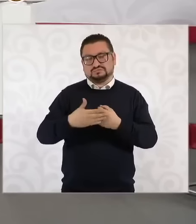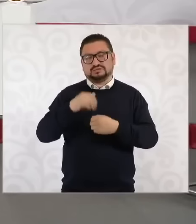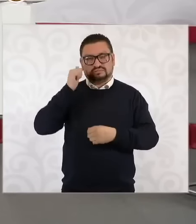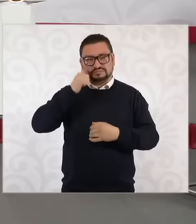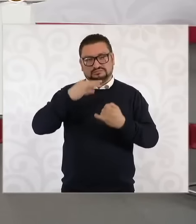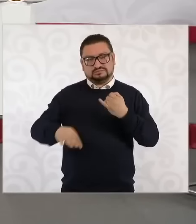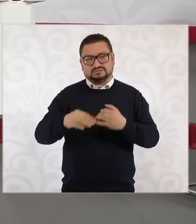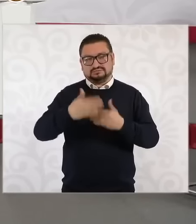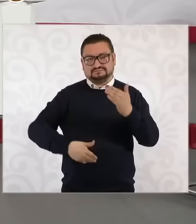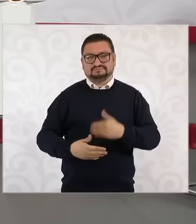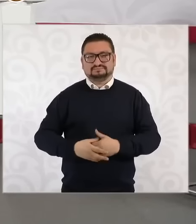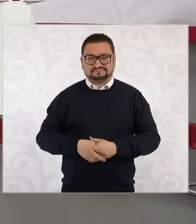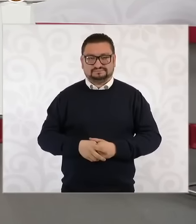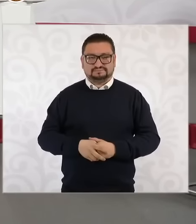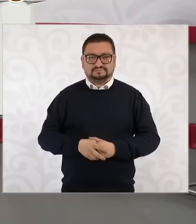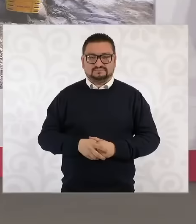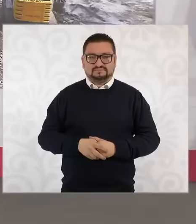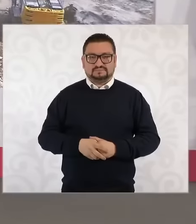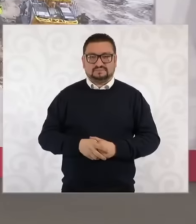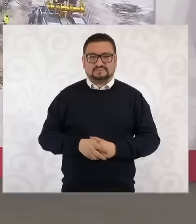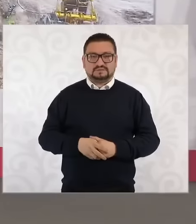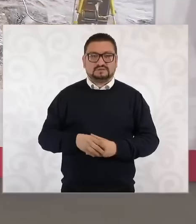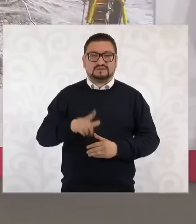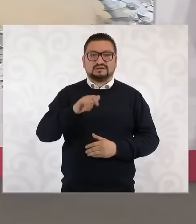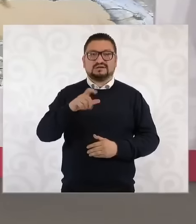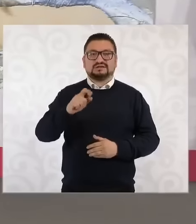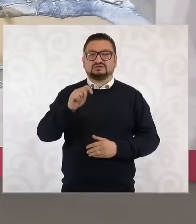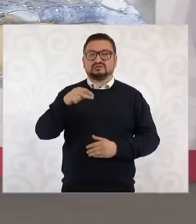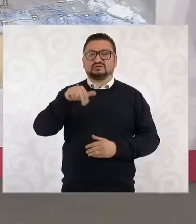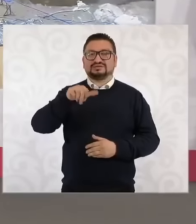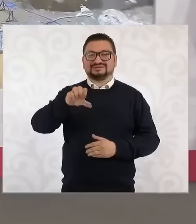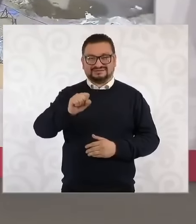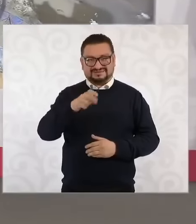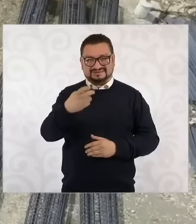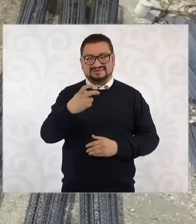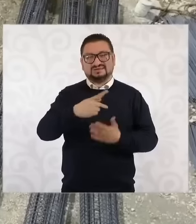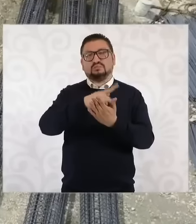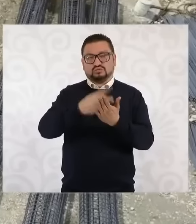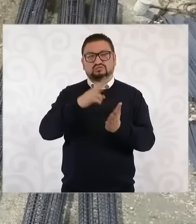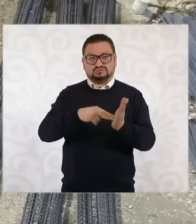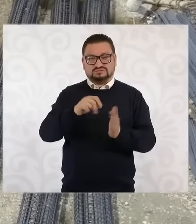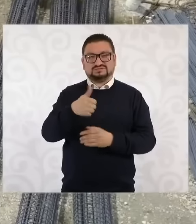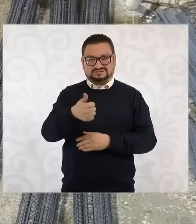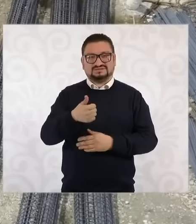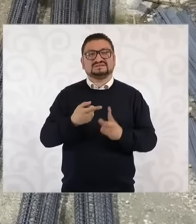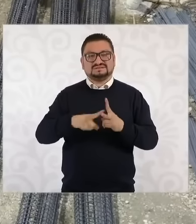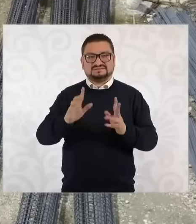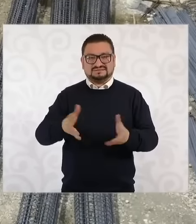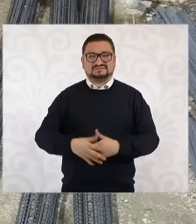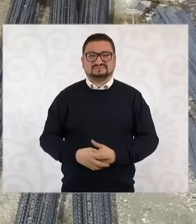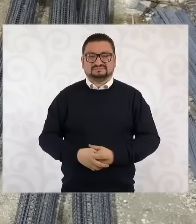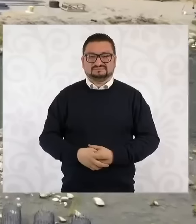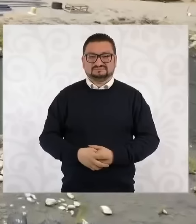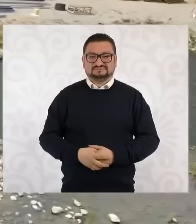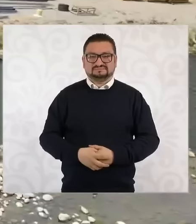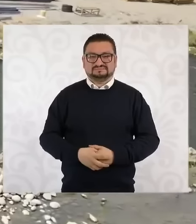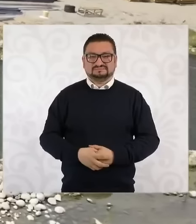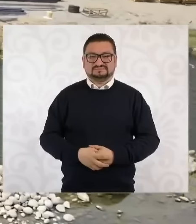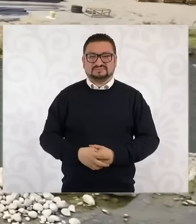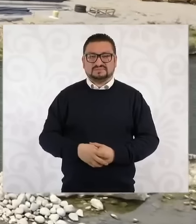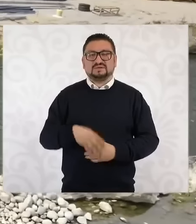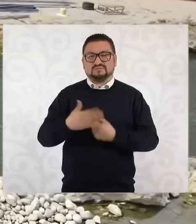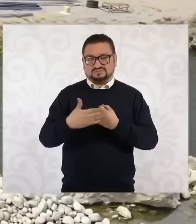Adelante. Las tunas. Este es ya del programa 2026, ya inició y está programado para noviembre de